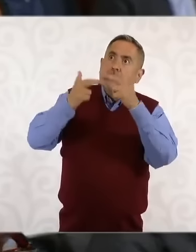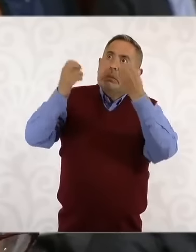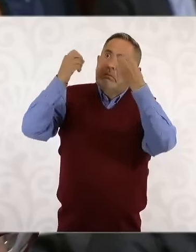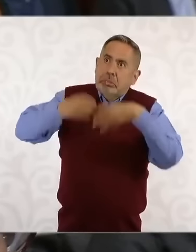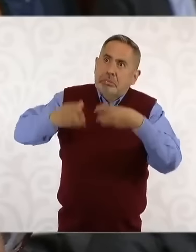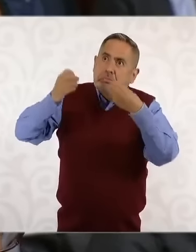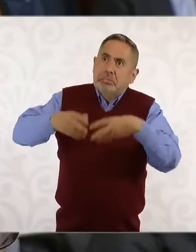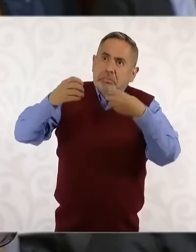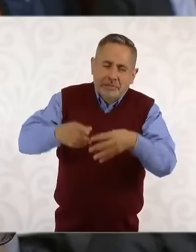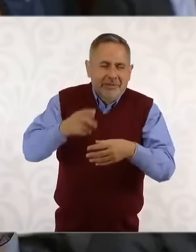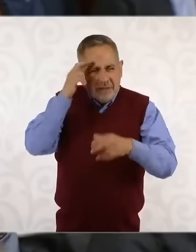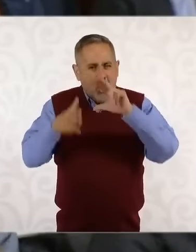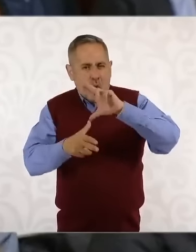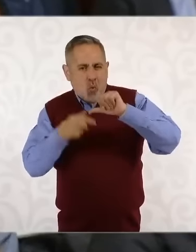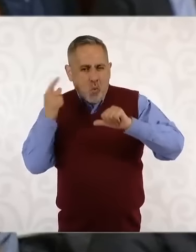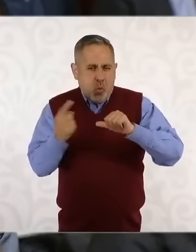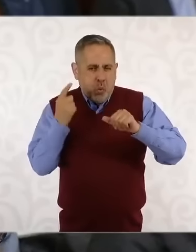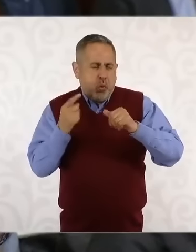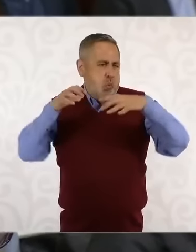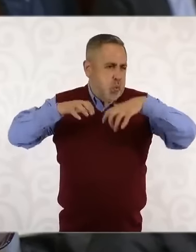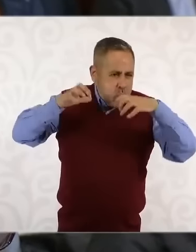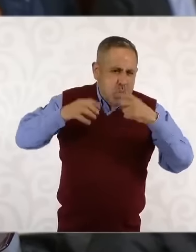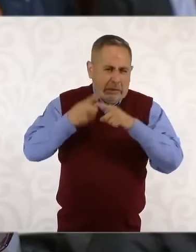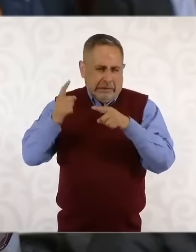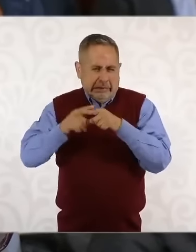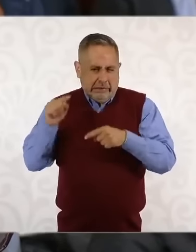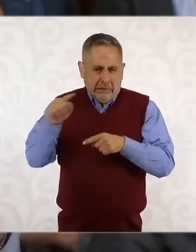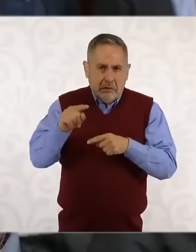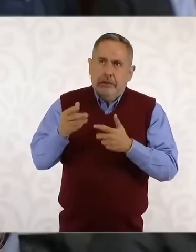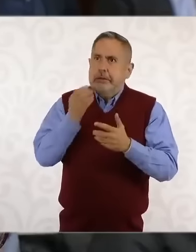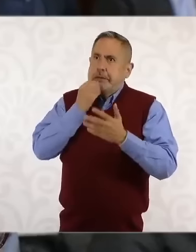desastres naturales en distintas regiones del país. En este contexto, nos gustaría